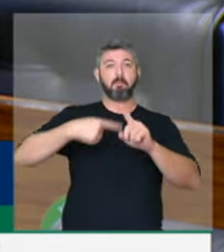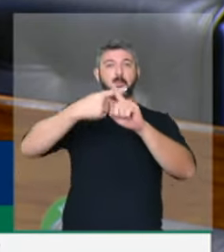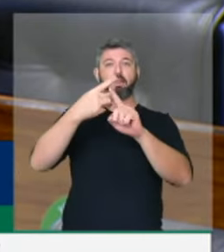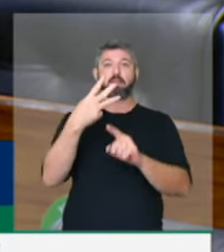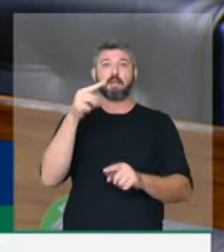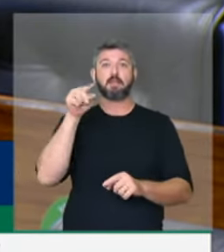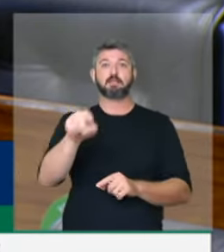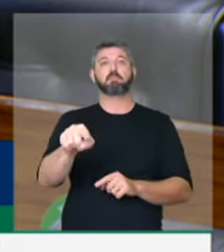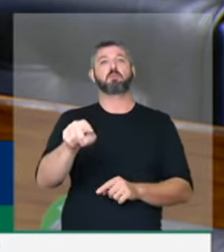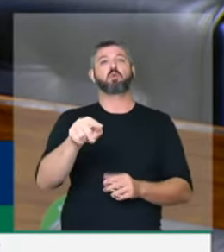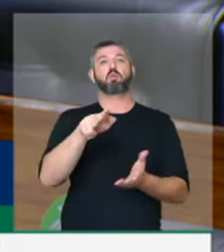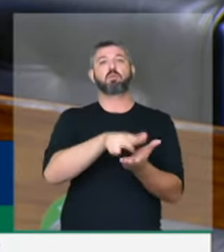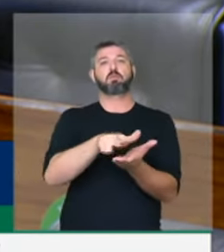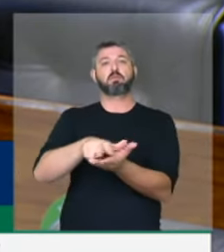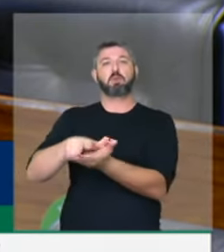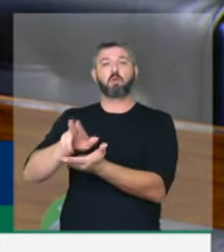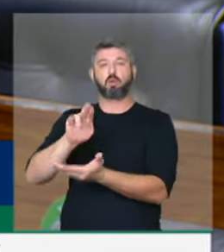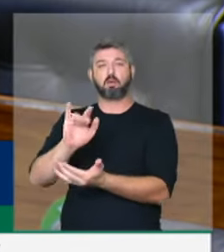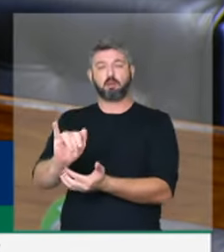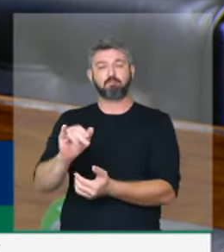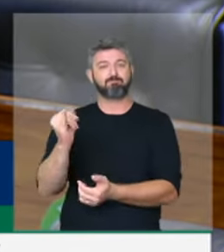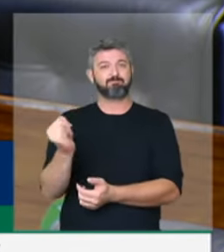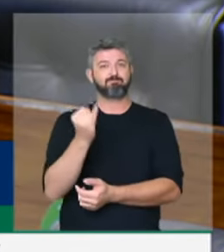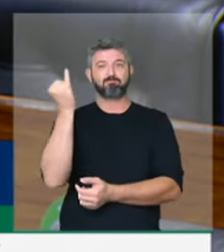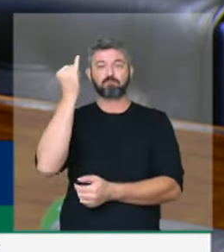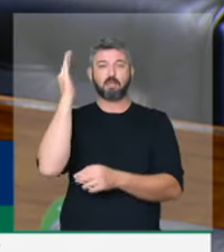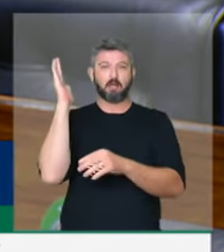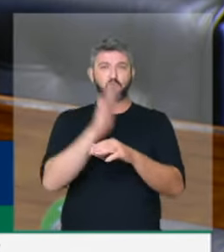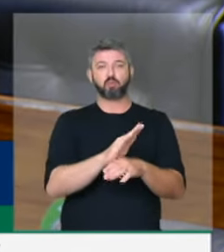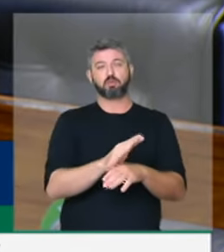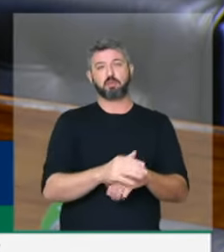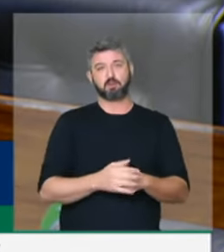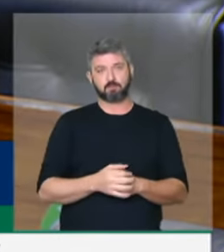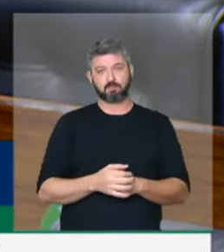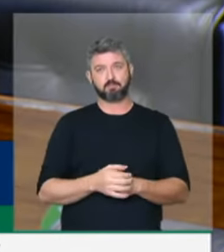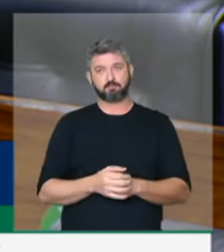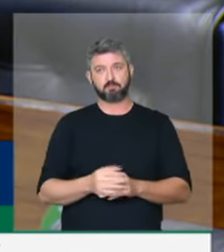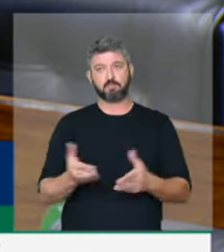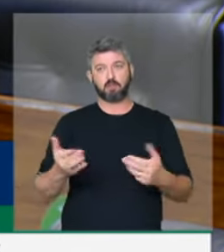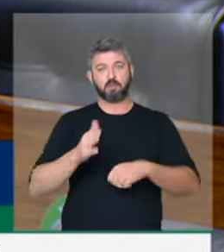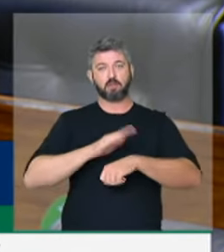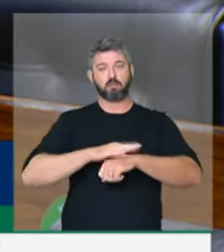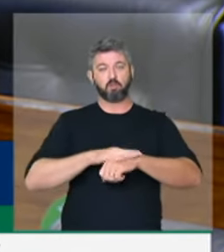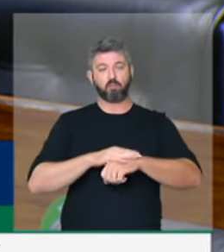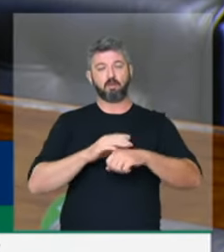QUE ESTÁ ASSOLANDO O NOSSO PAÍS, VENDO PESSOAS MORRENDO AGUARDANDO LEITO DE HOSPITAL.